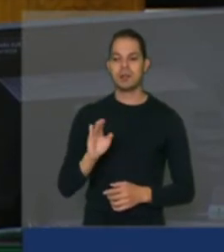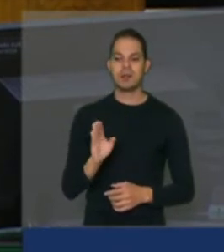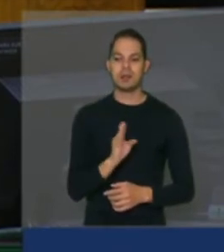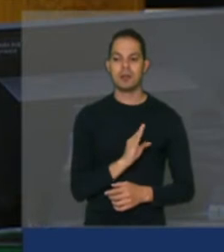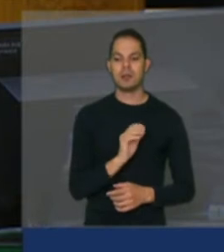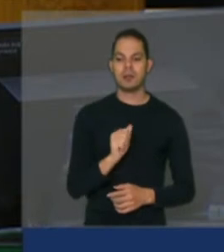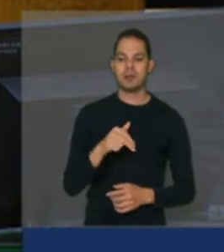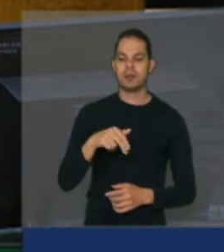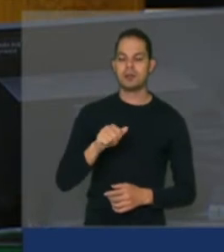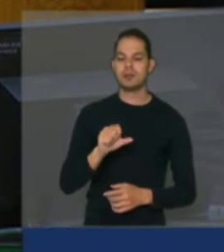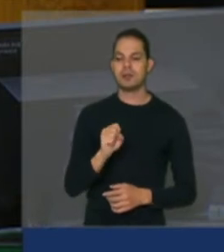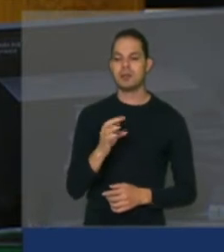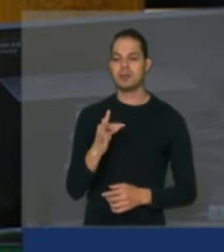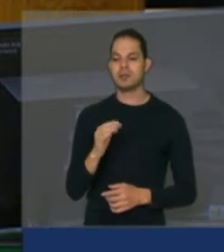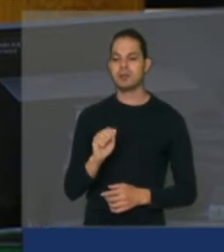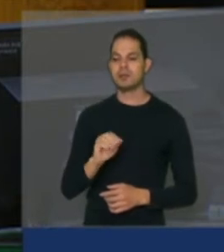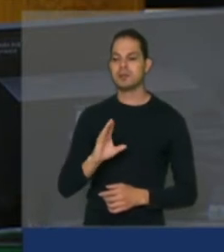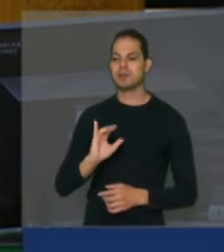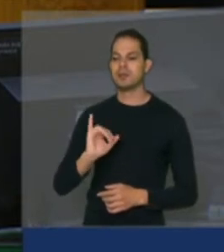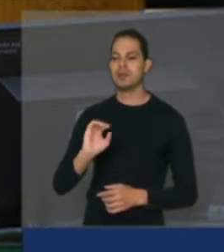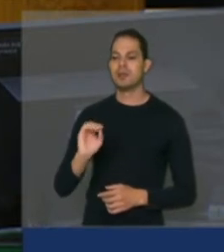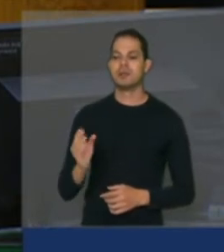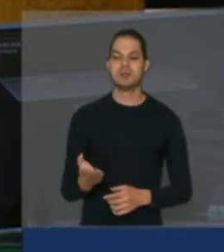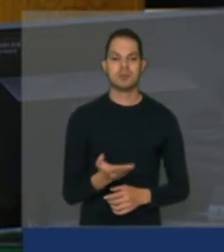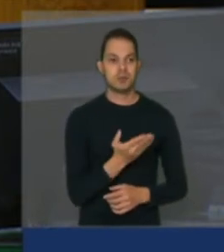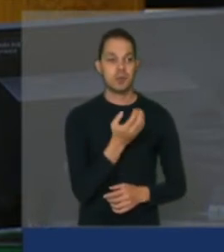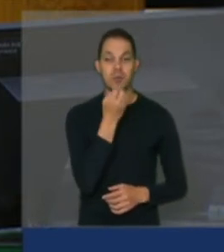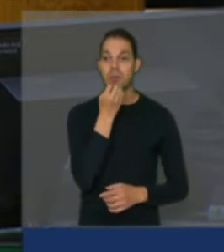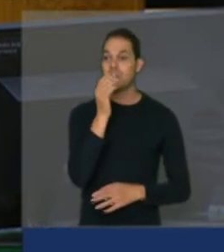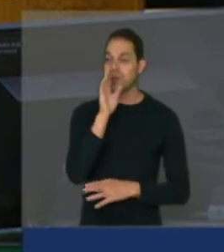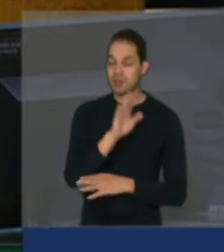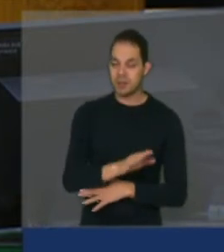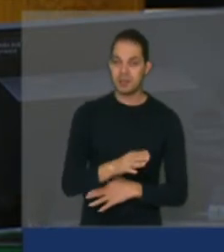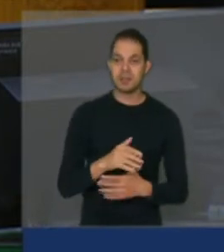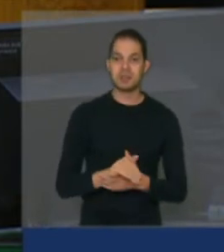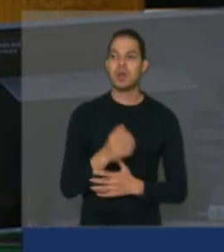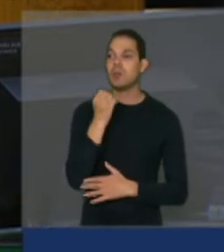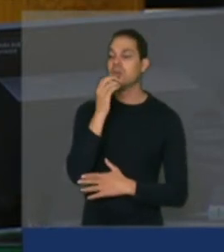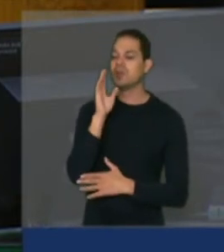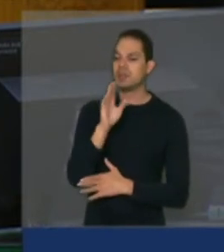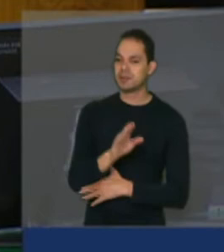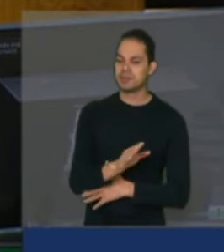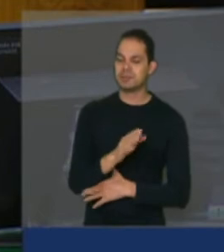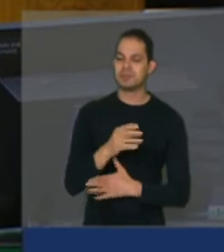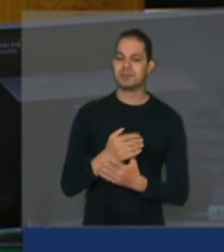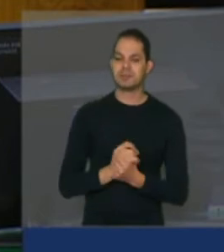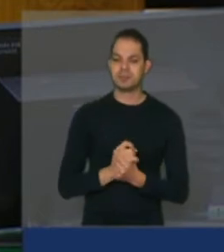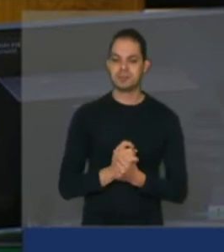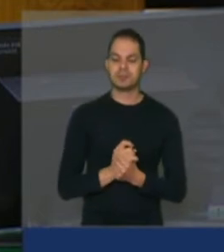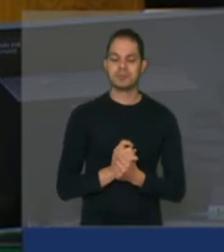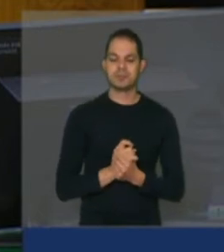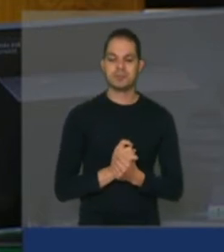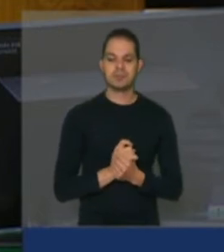ESTÁ NA TELA, DEPUTADO FREI, BOA TARDE . [DEPUTADO]: BOA TARDE, SENHOR PRESIDENTE. ATÉ